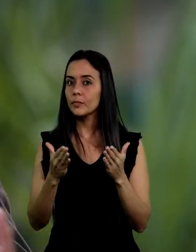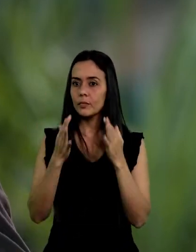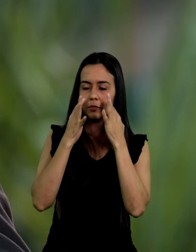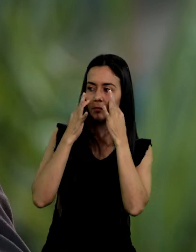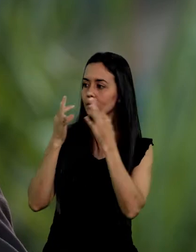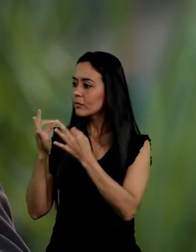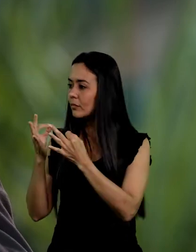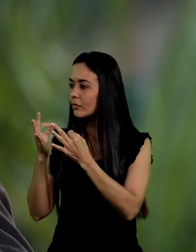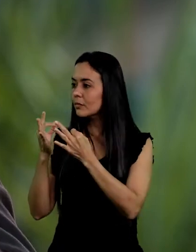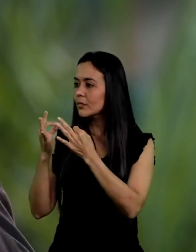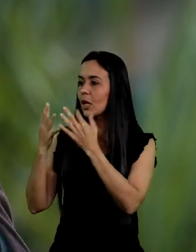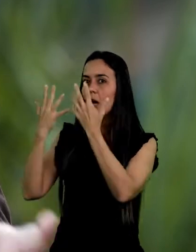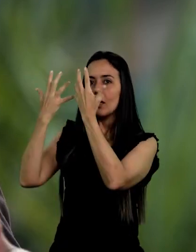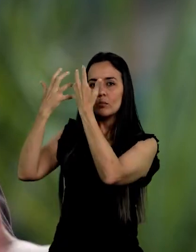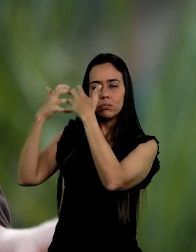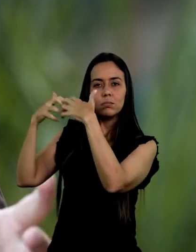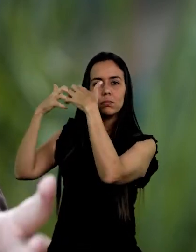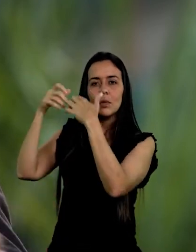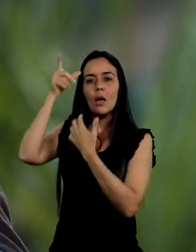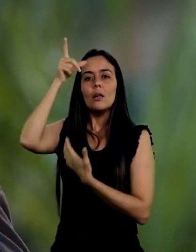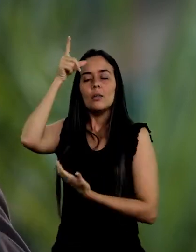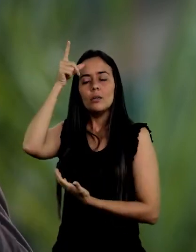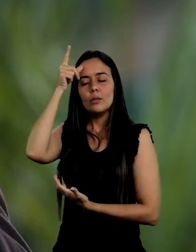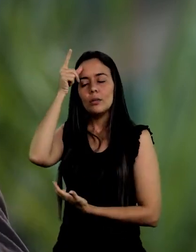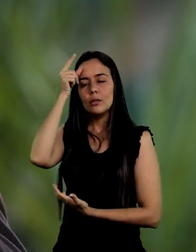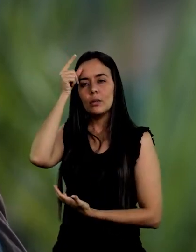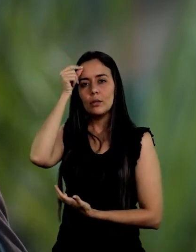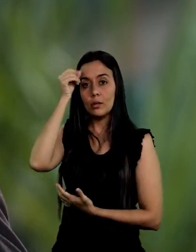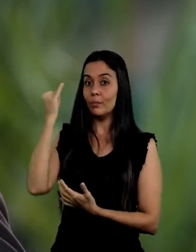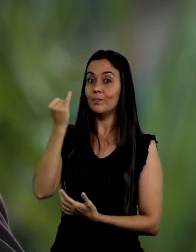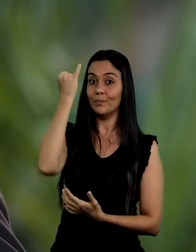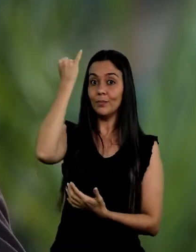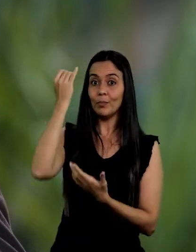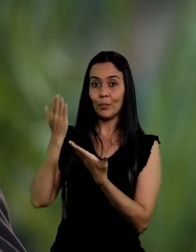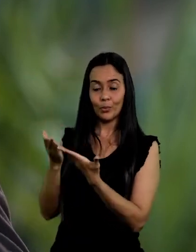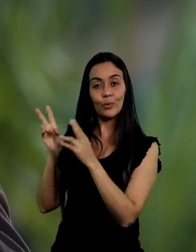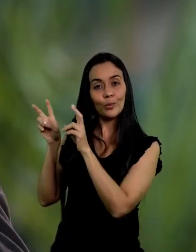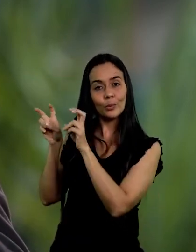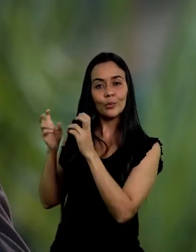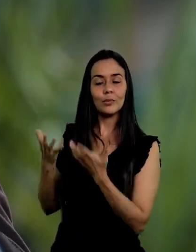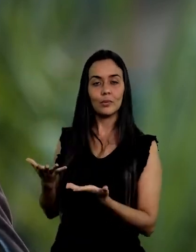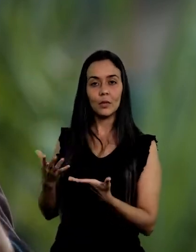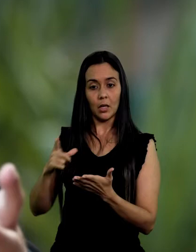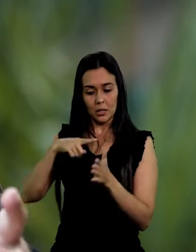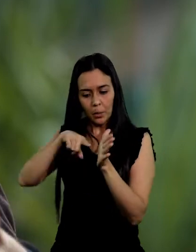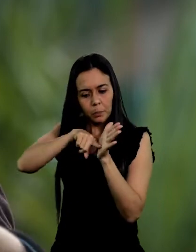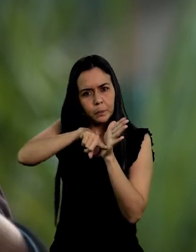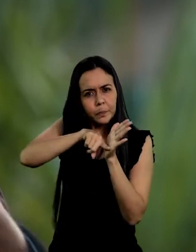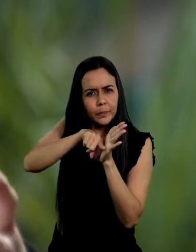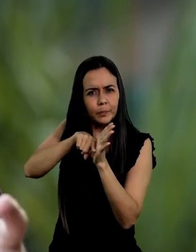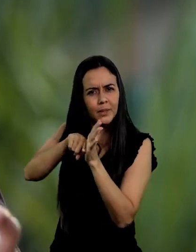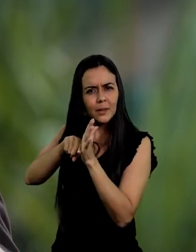Tá se falando em empresas, na mídia tá se falando mais, tem mais pesquisas epidemiológicas